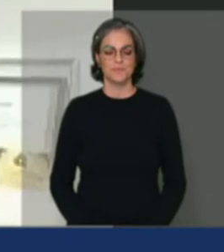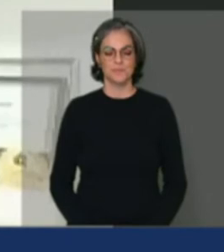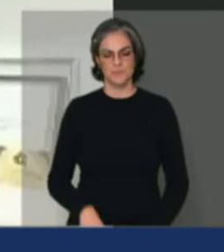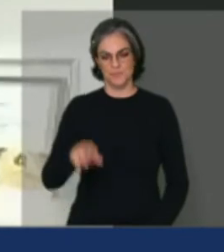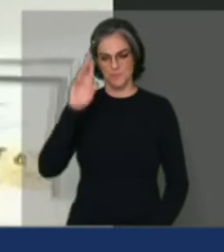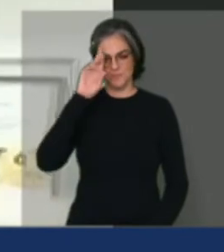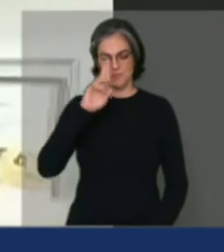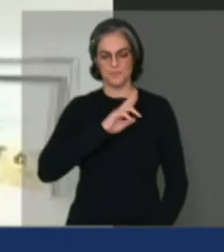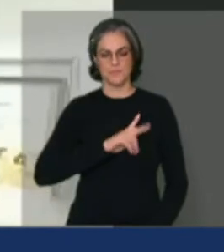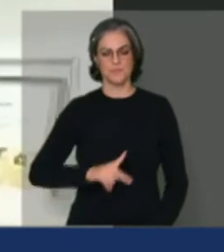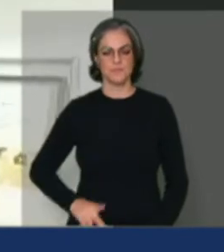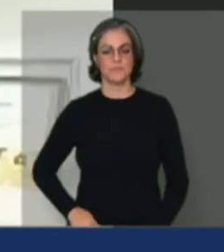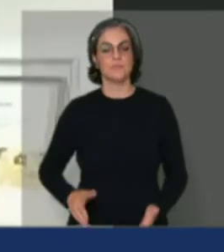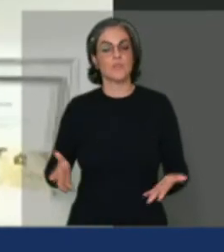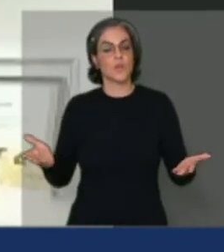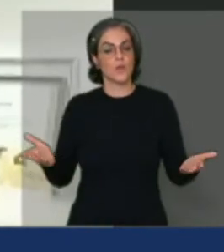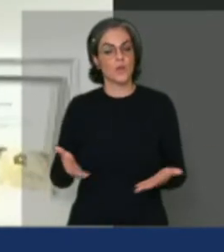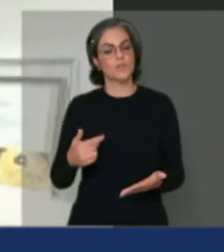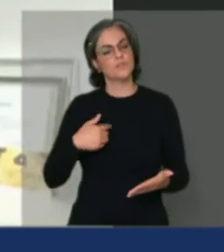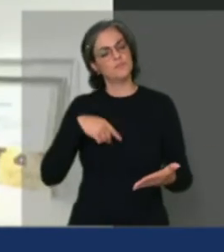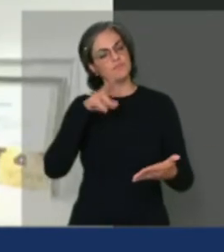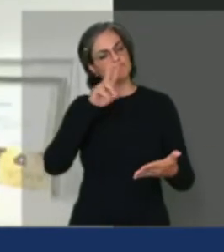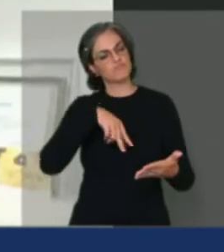NA UOL, HORA FOLHA DE SÃO PAULO, O ENCONTRO QUE TEVE COM